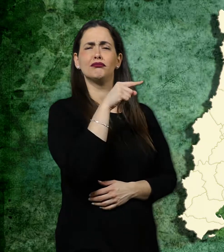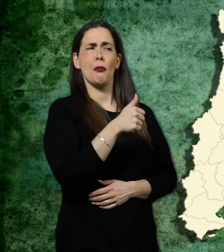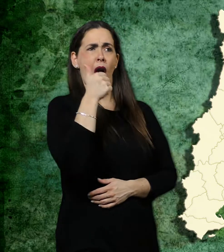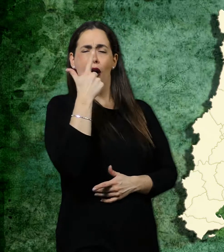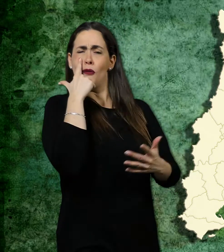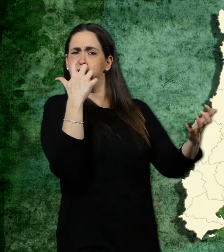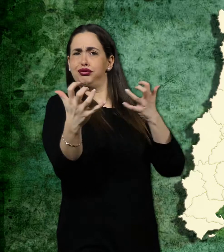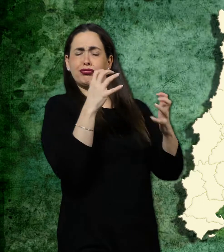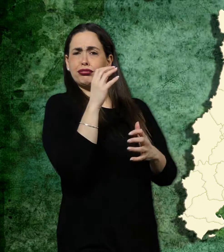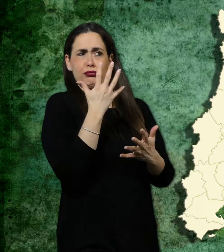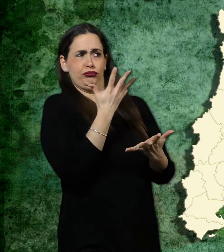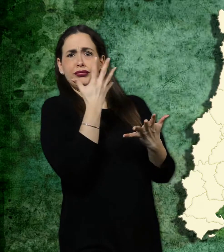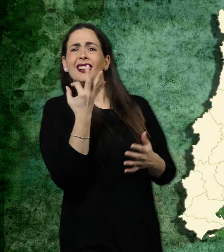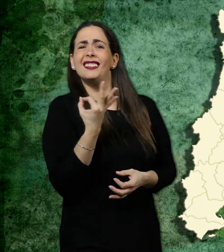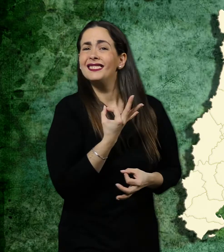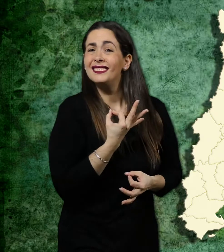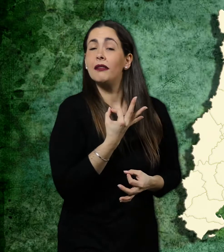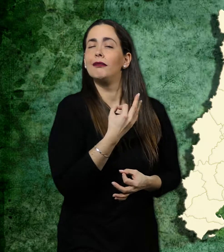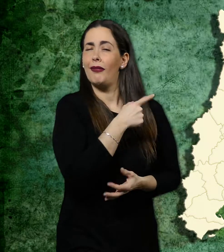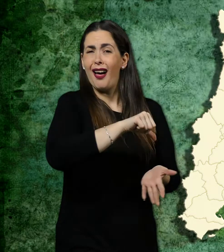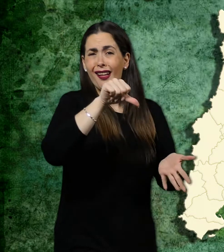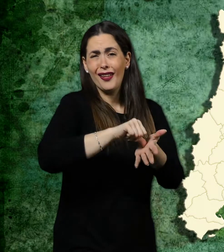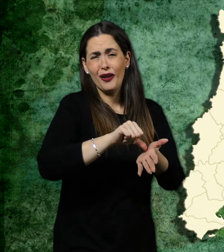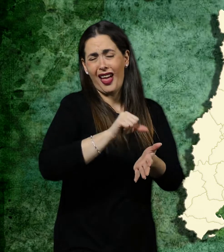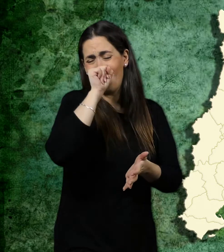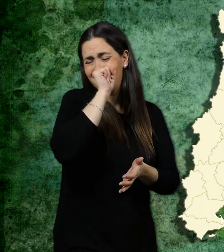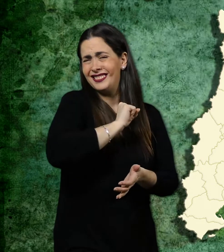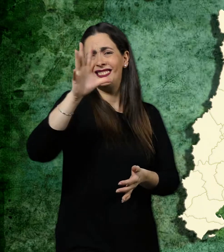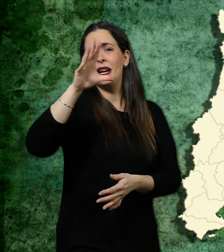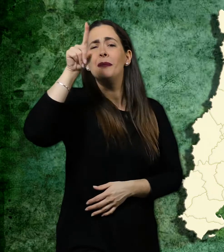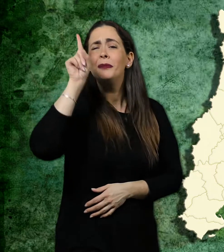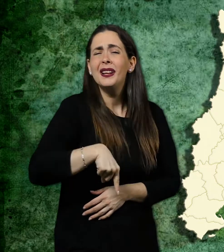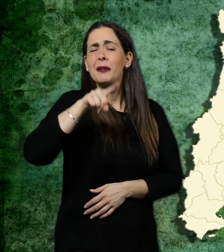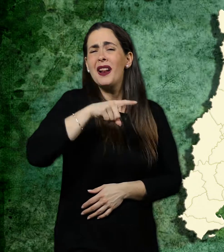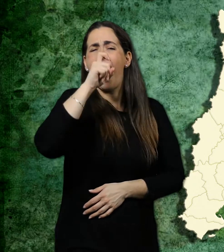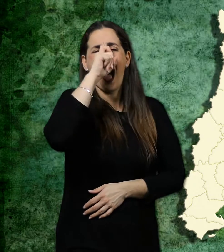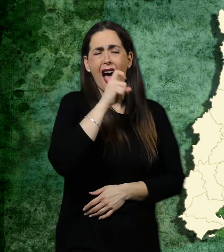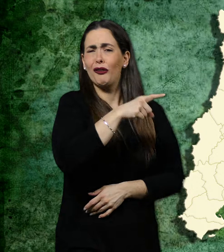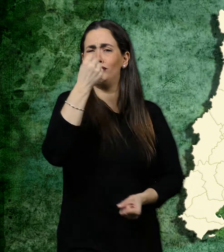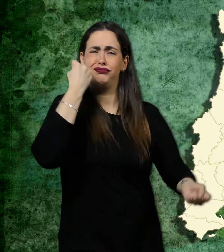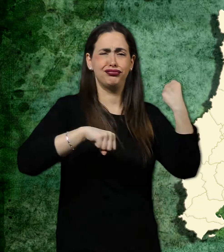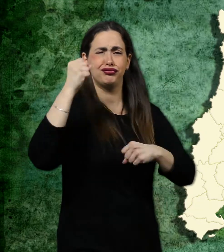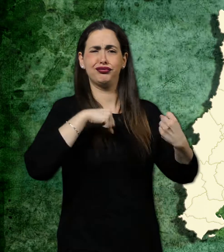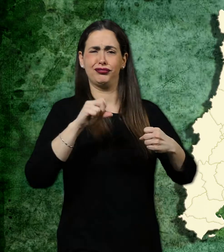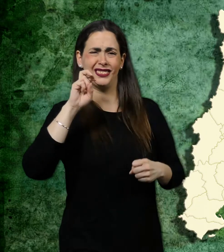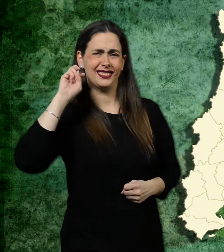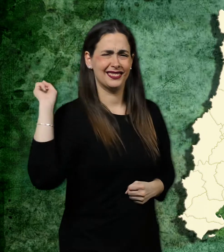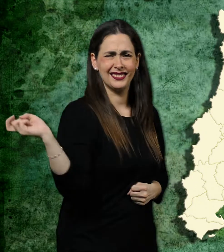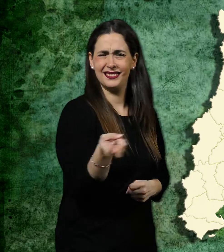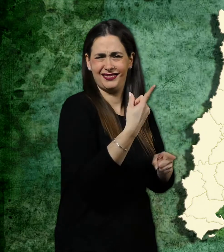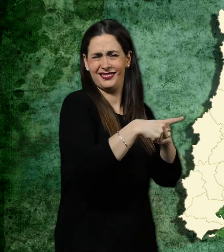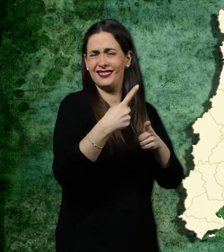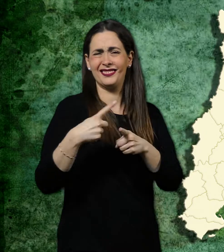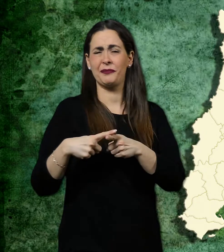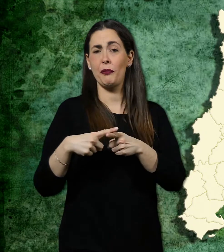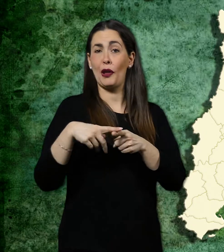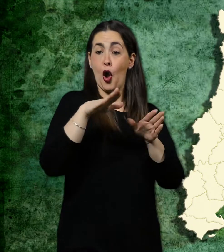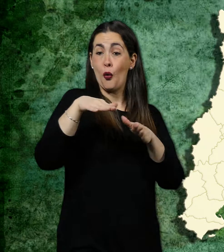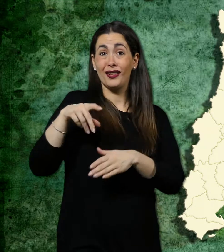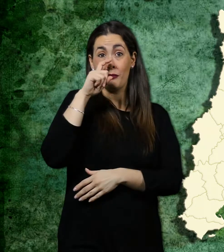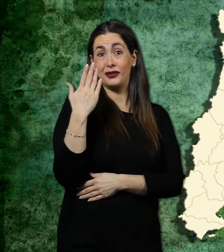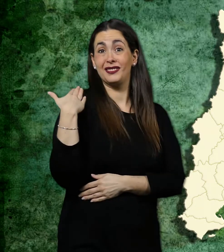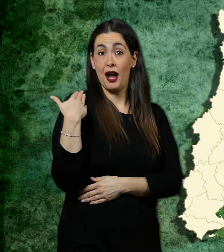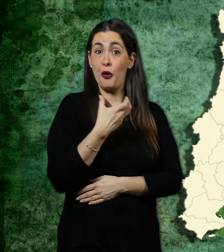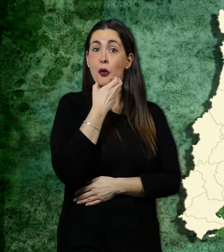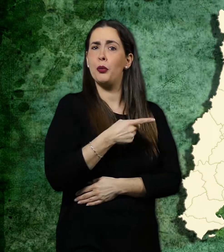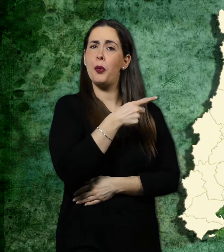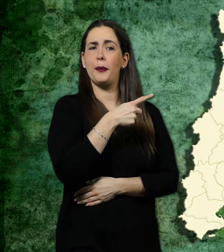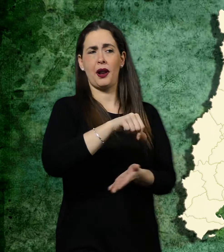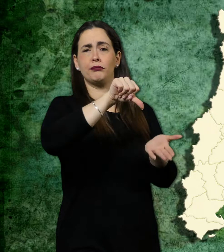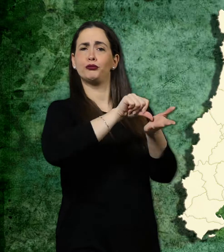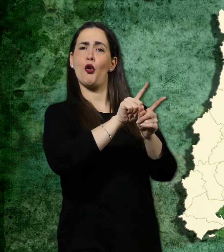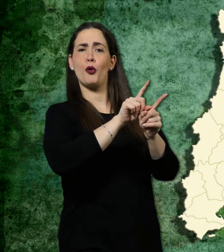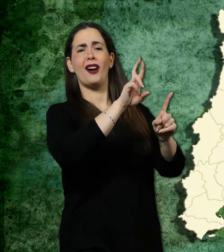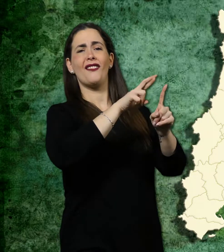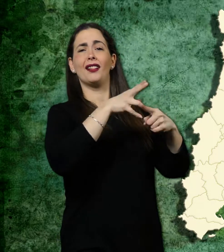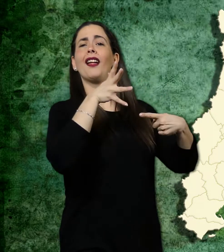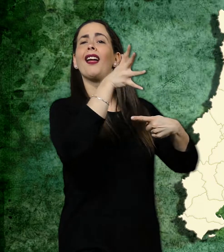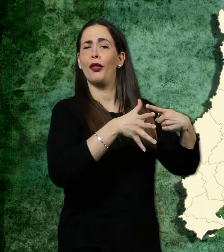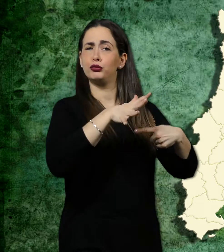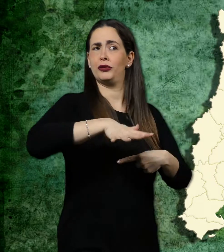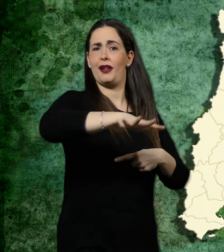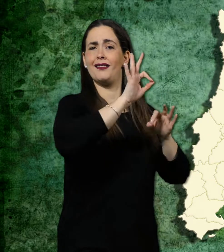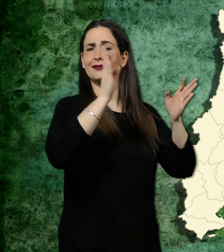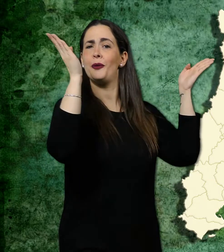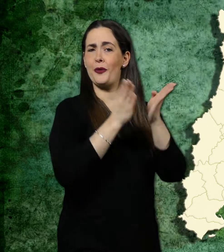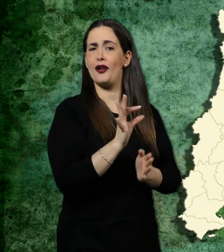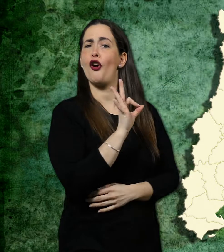Destacat: Ciutat mil·lenària, dinàmica i activa, s'ha convertit en les últimes dècades en un referent industrial al Vallès Occidental,